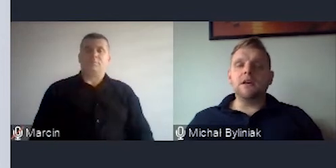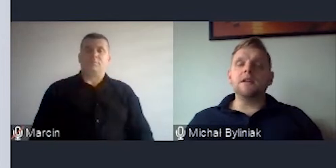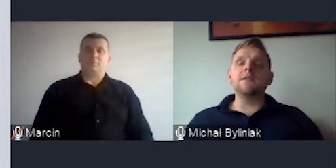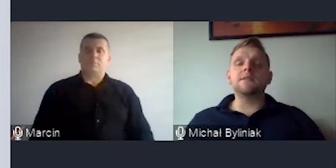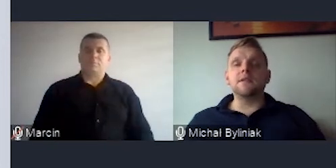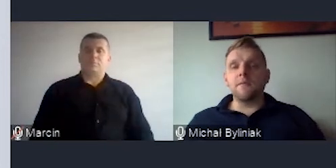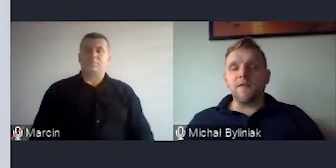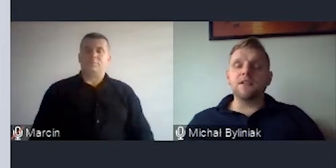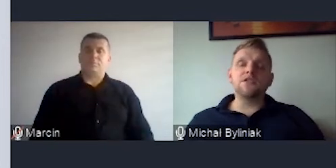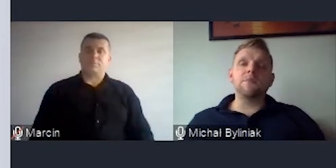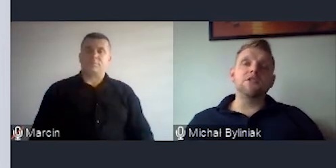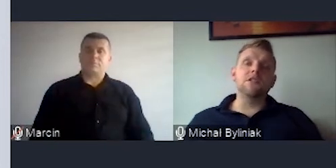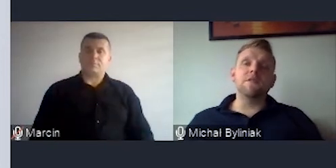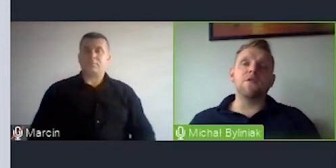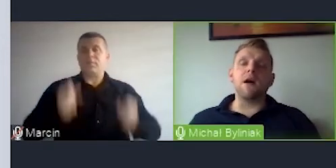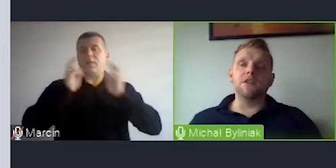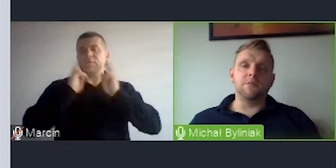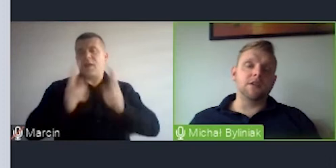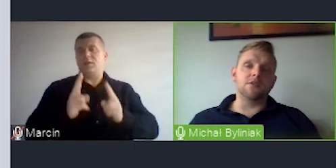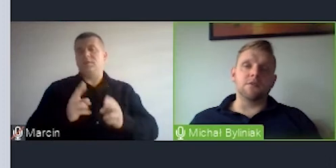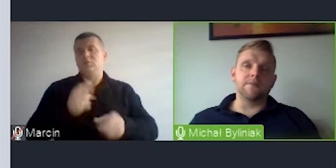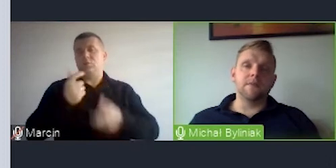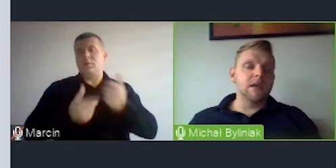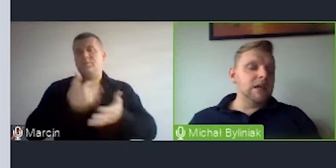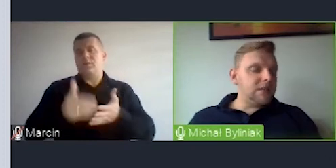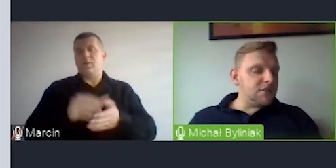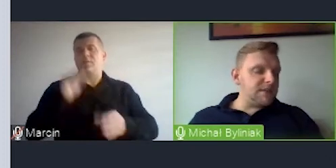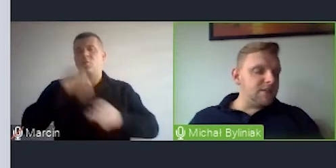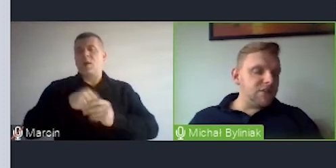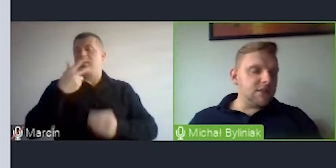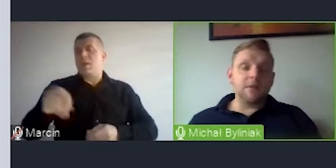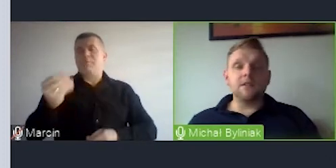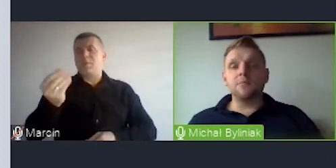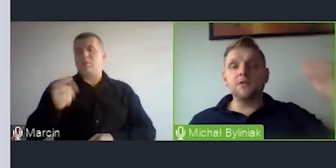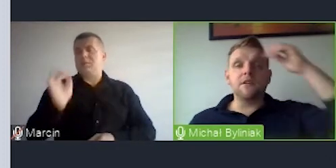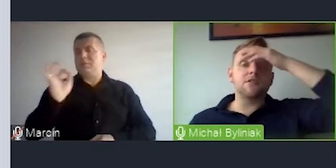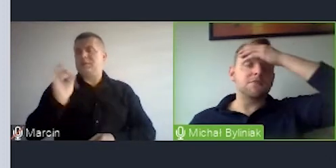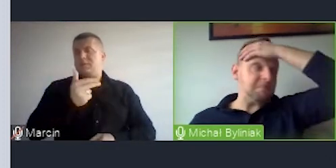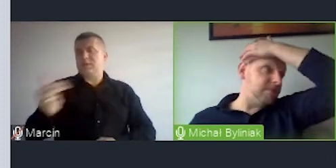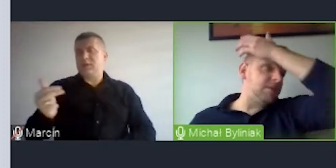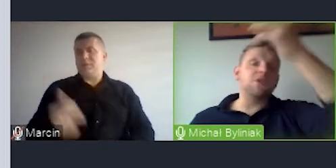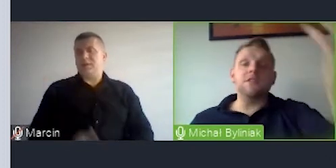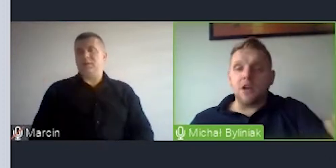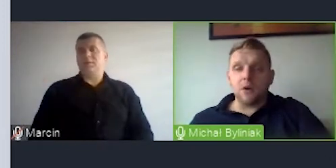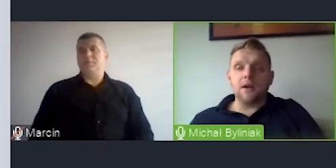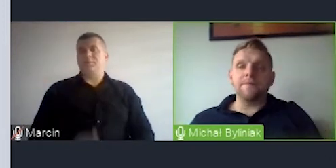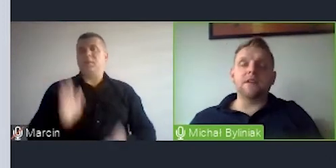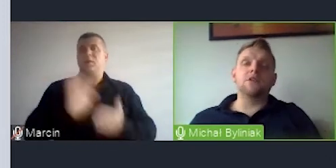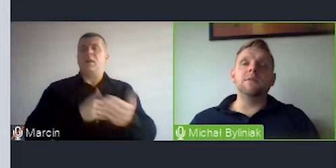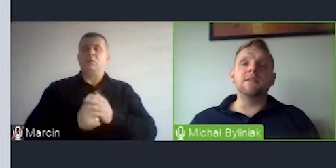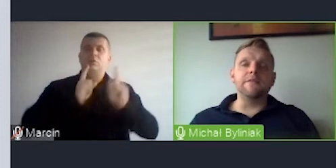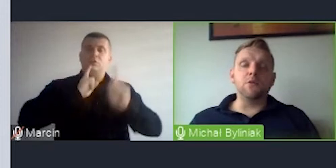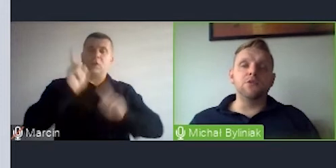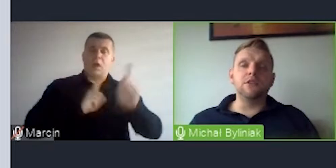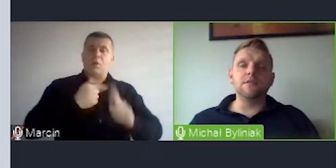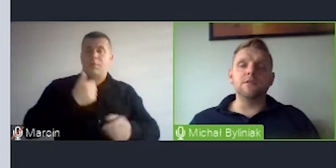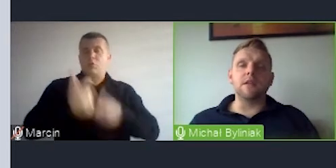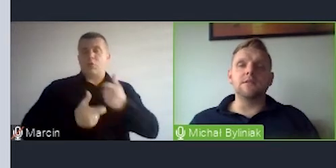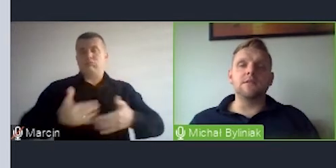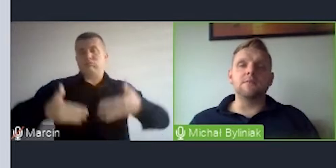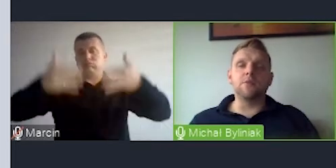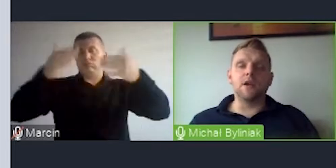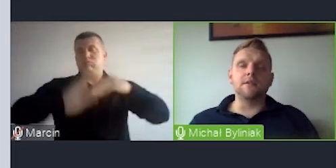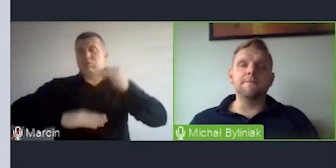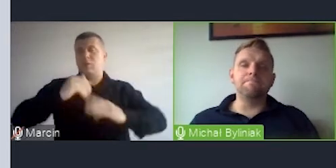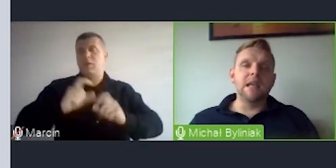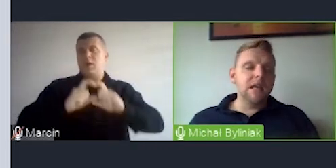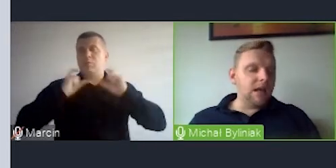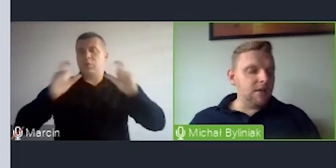To specyficzny temat, ponieważ na przykład działka na której będę stawiał budynek związany z projektem,